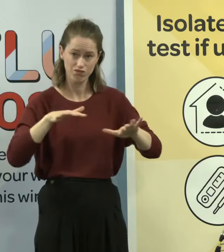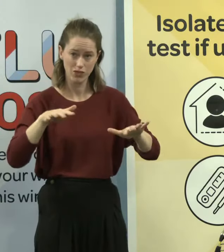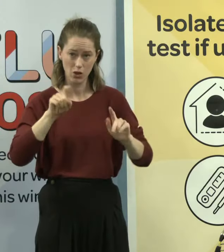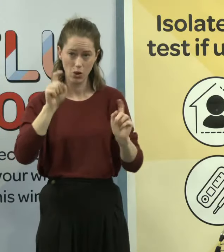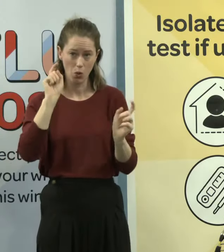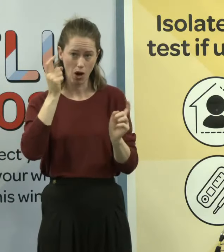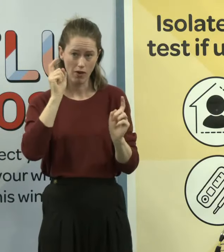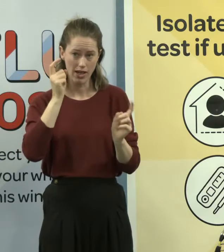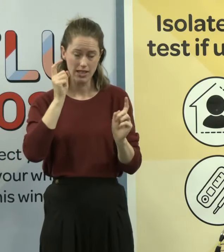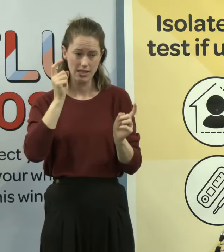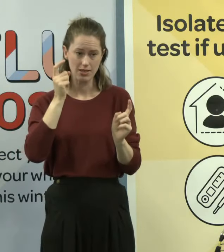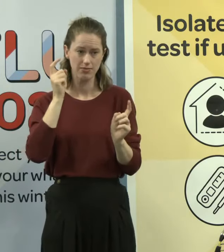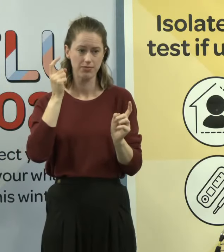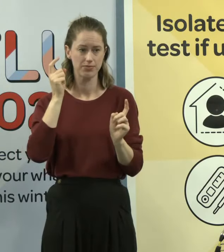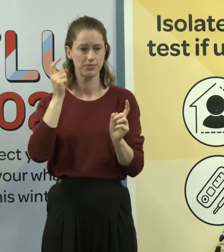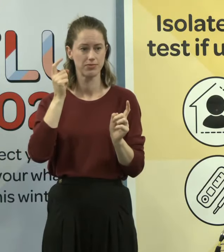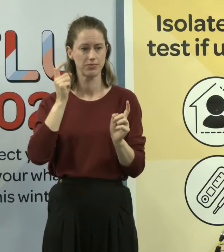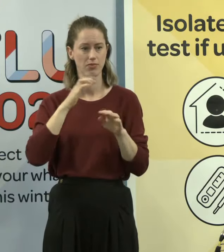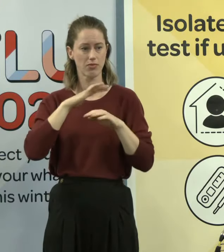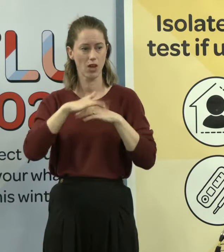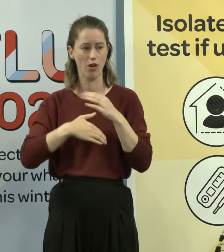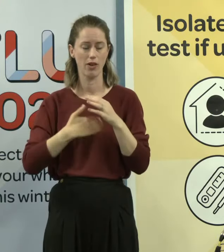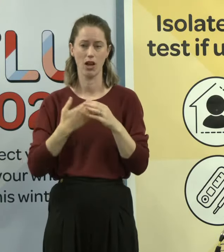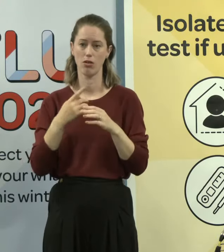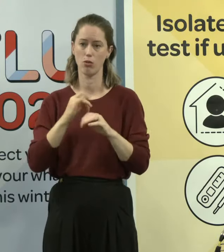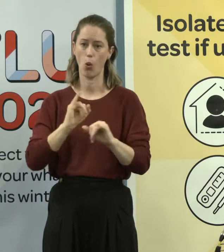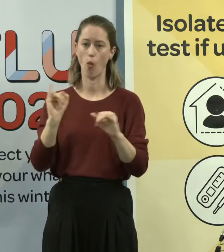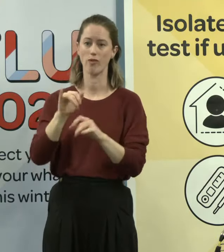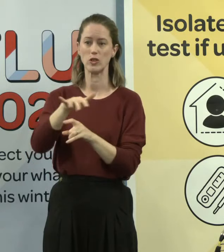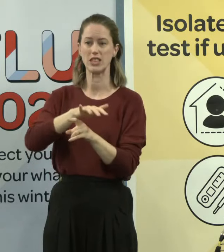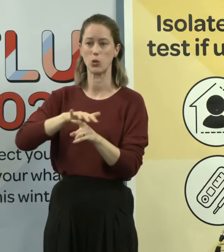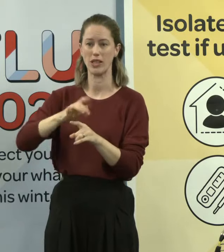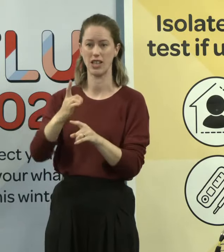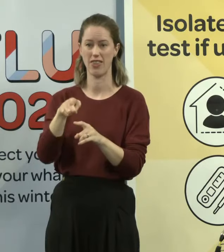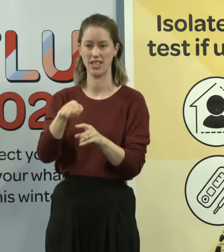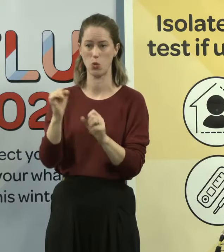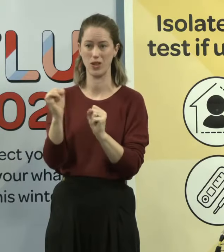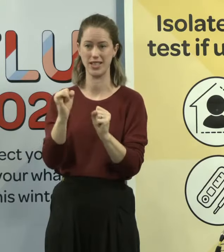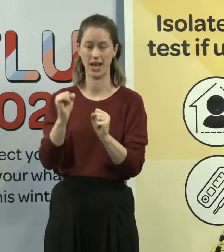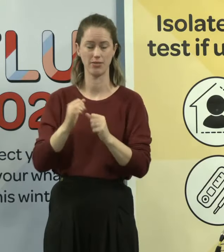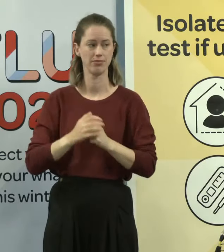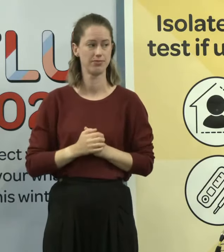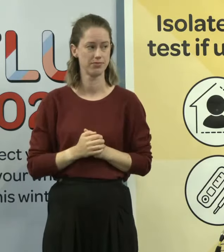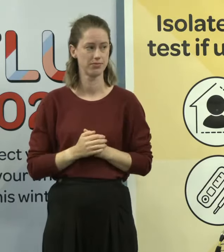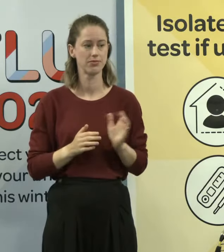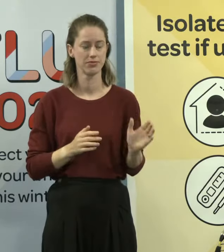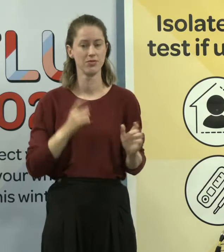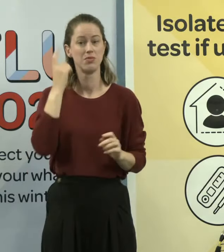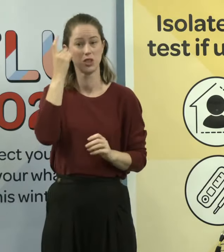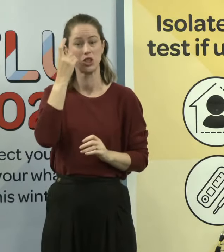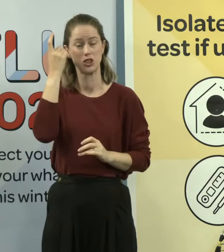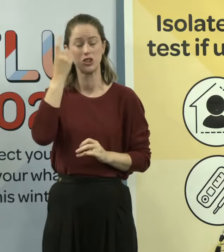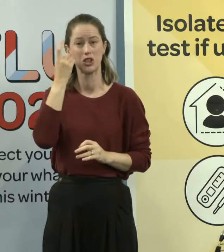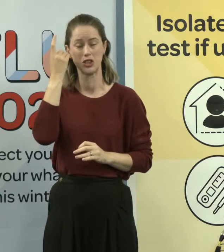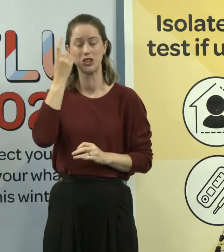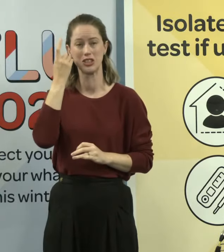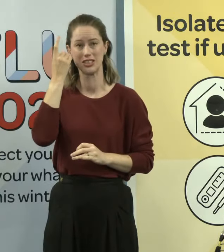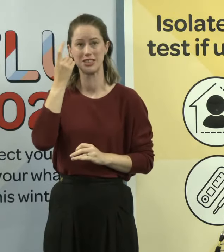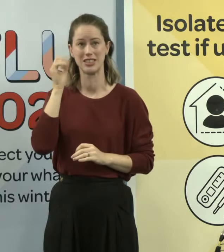rohe to tatou whakangawari ano,